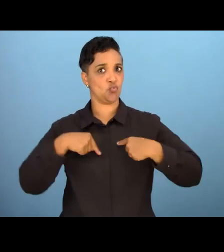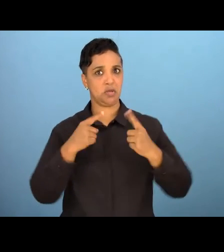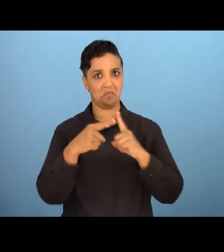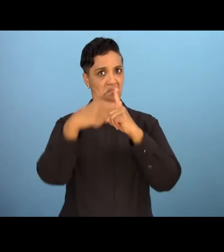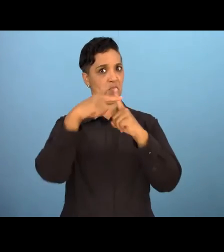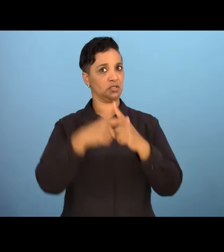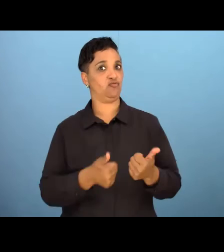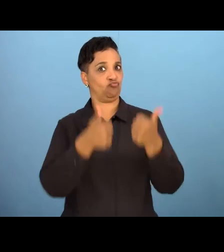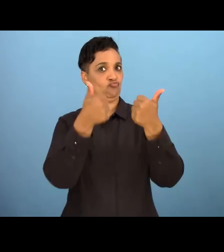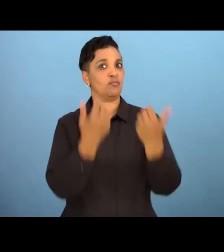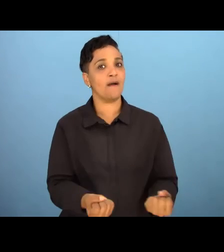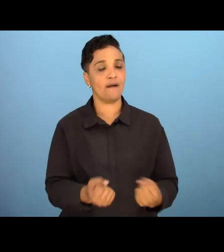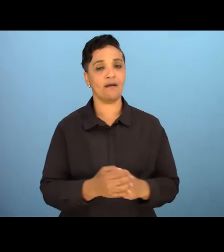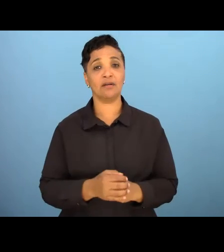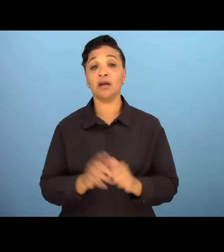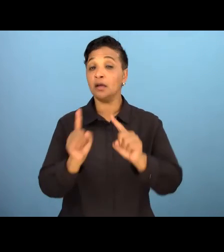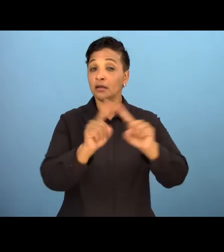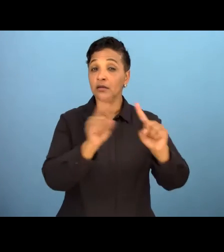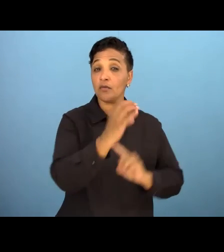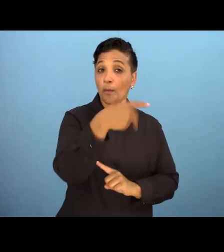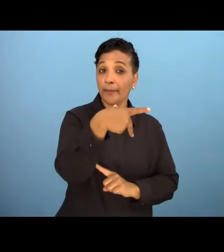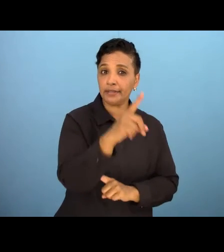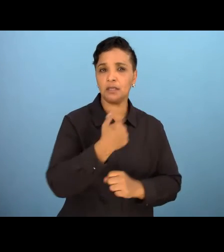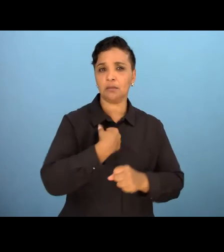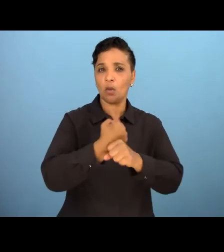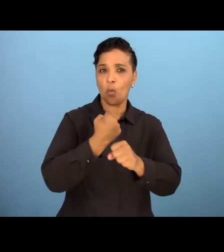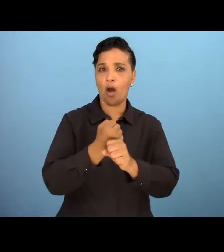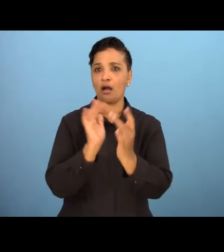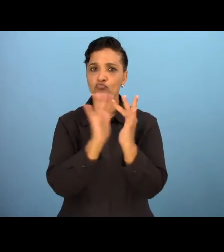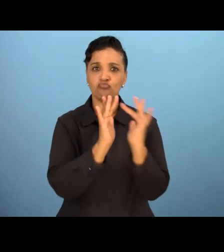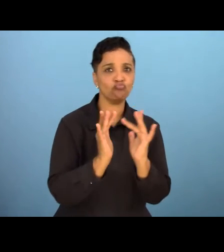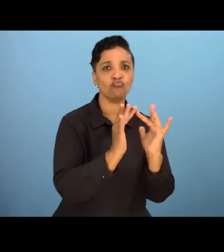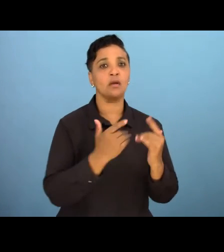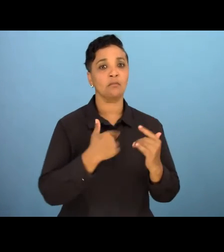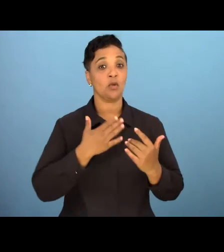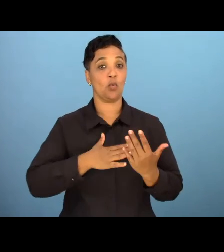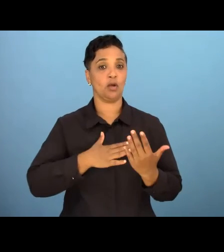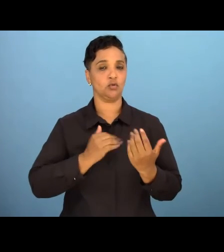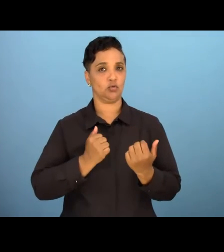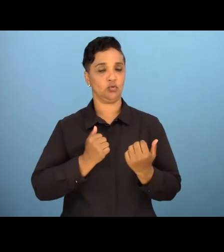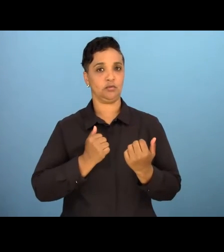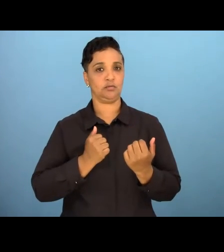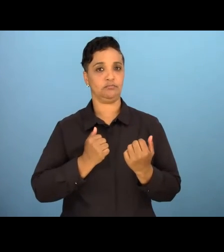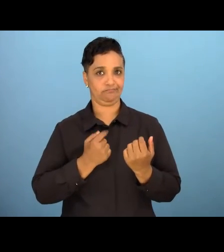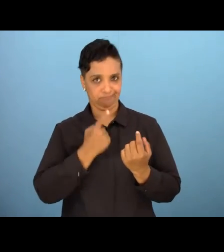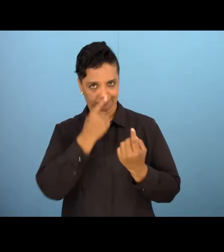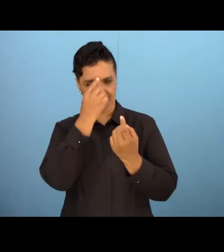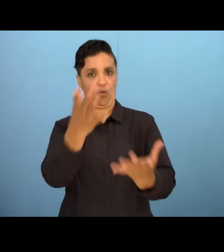se registraran las discapacidades que valían la pena y el proceso y los sucesores.